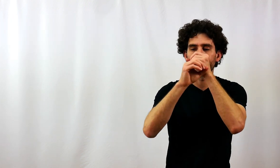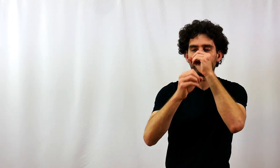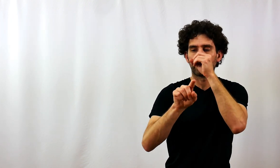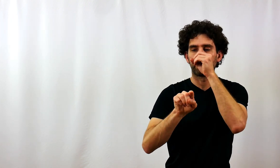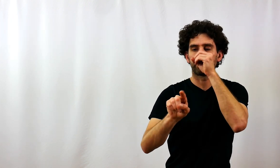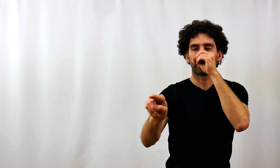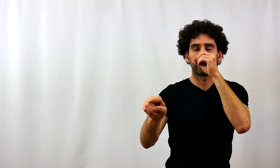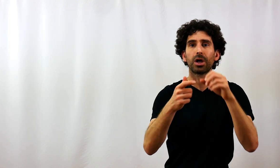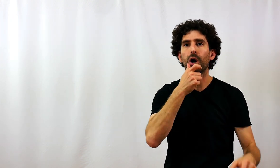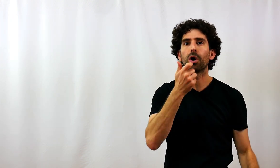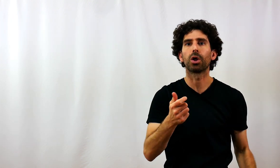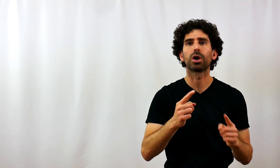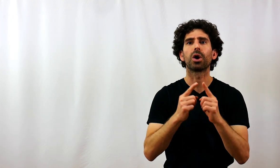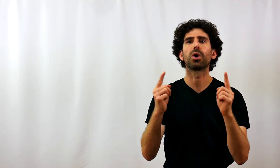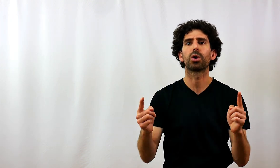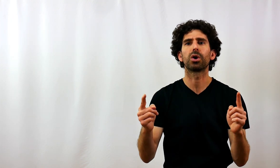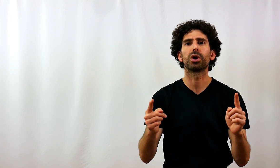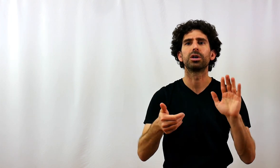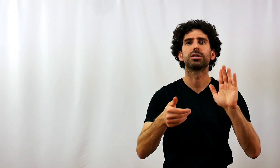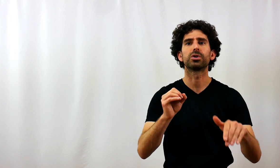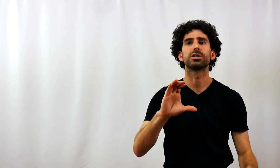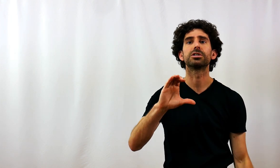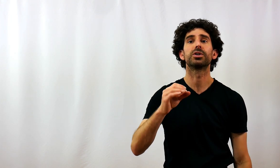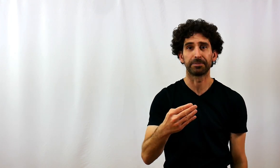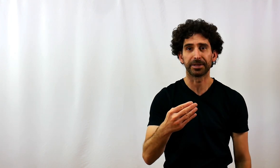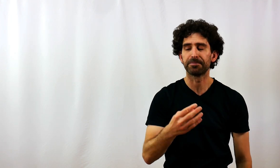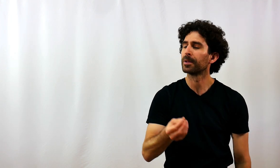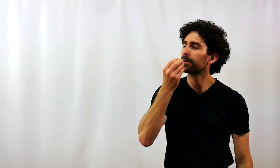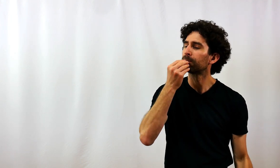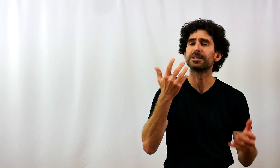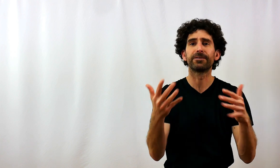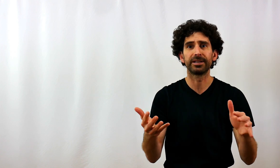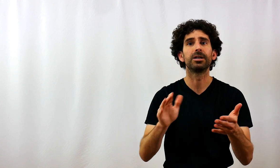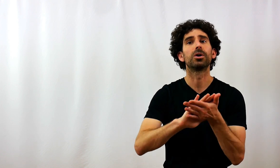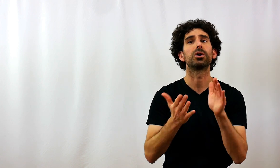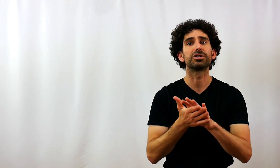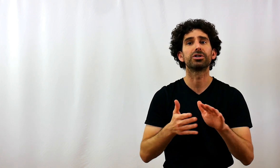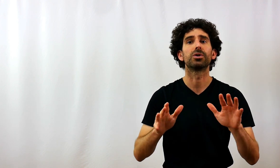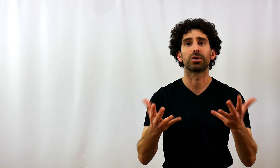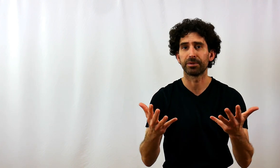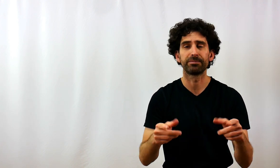La langue du tamanoir fait 60 cm. Une fois repu, il la range comment ?